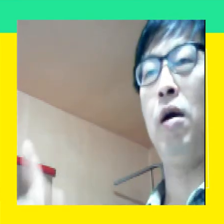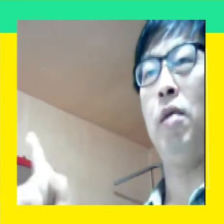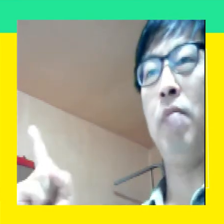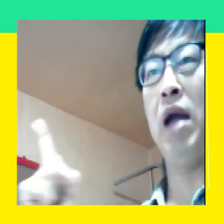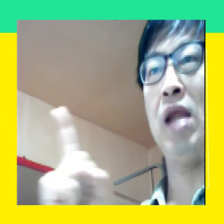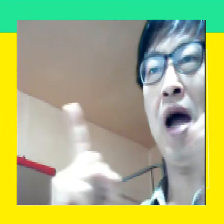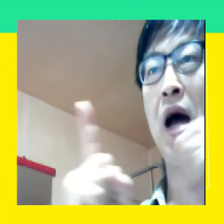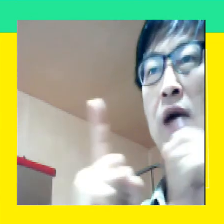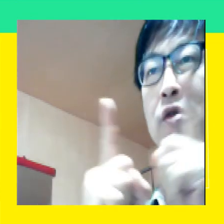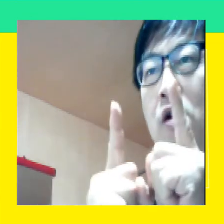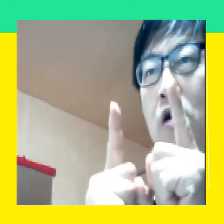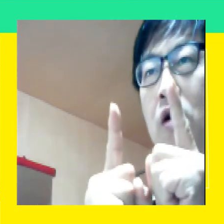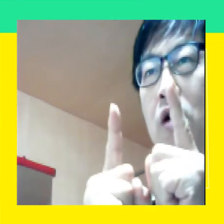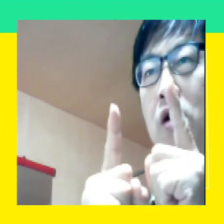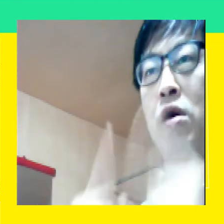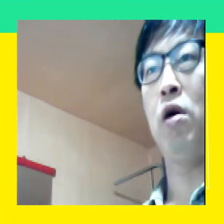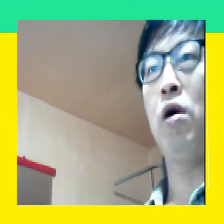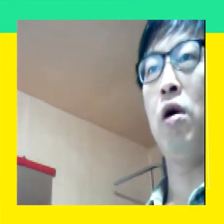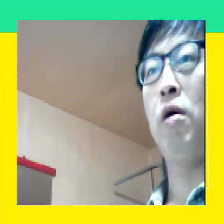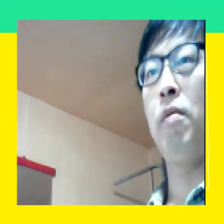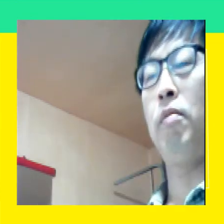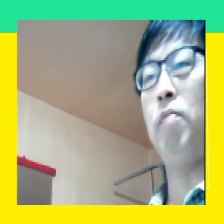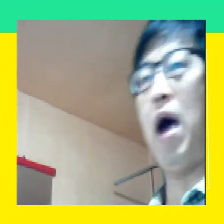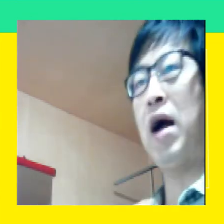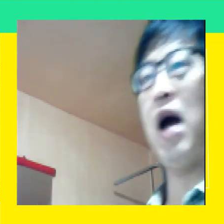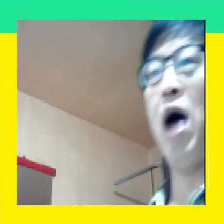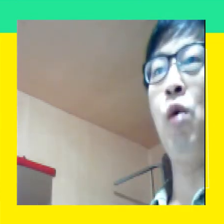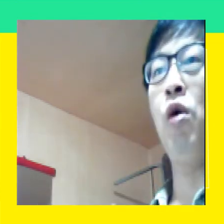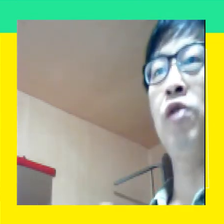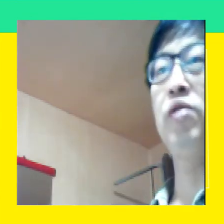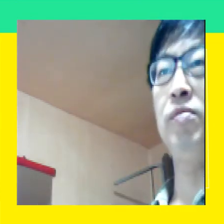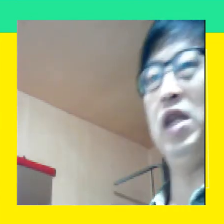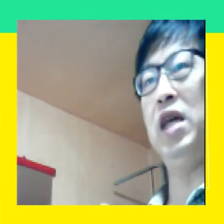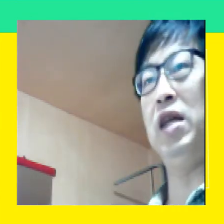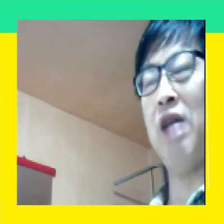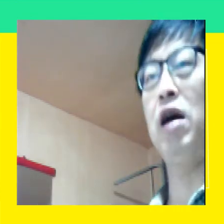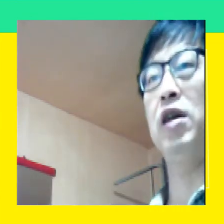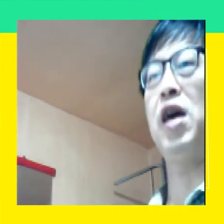'만나서 반갑습니다'